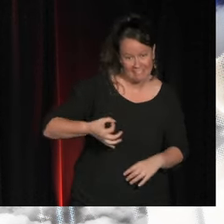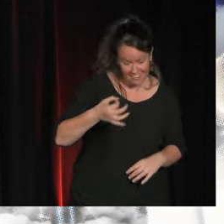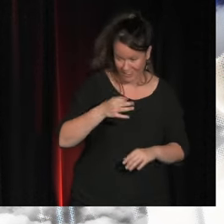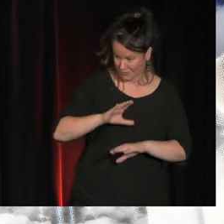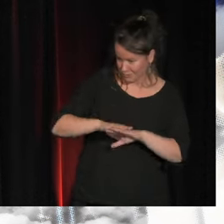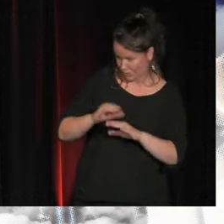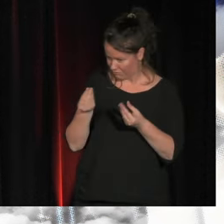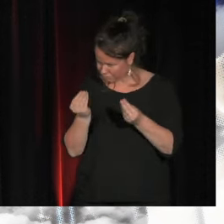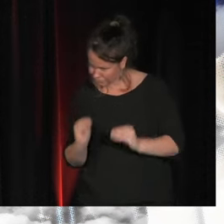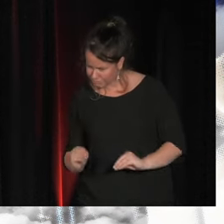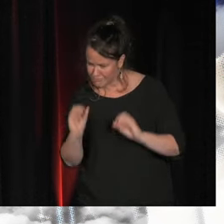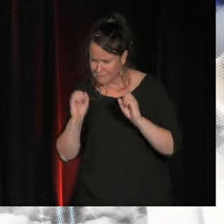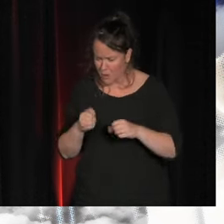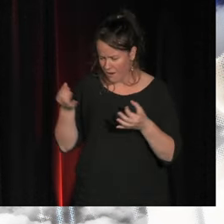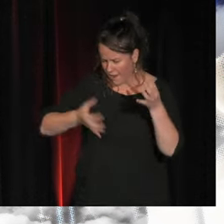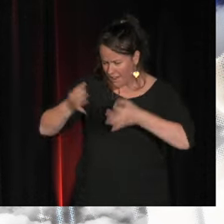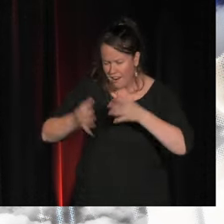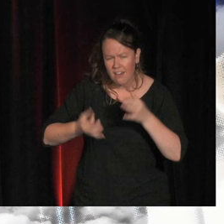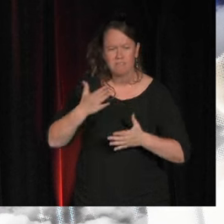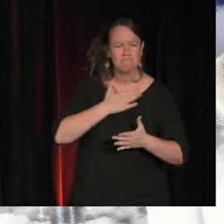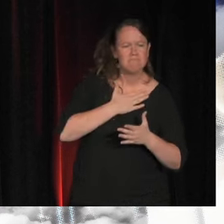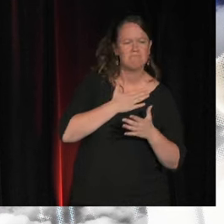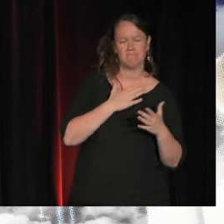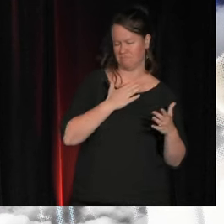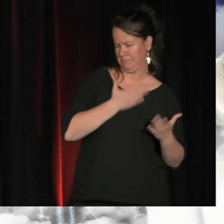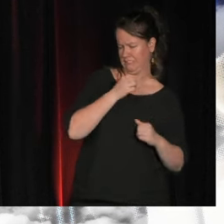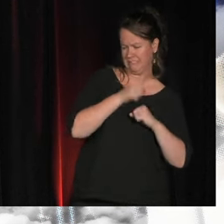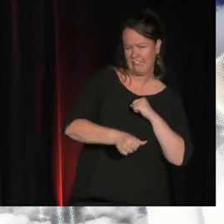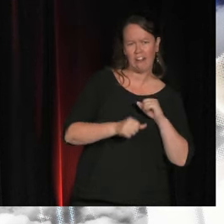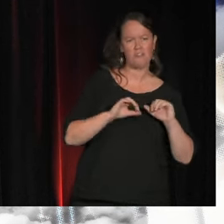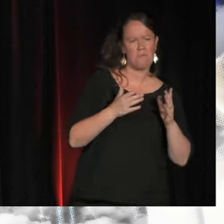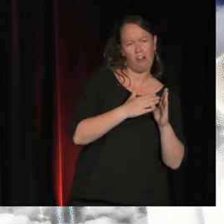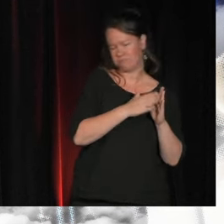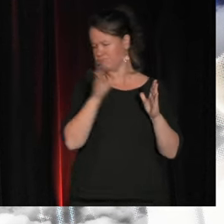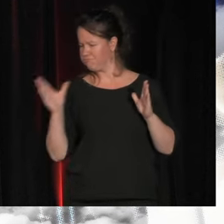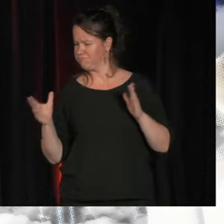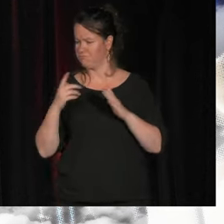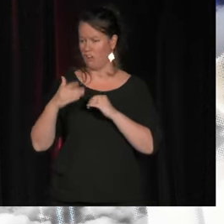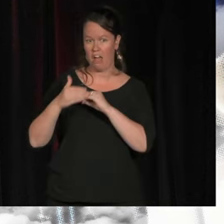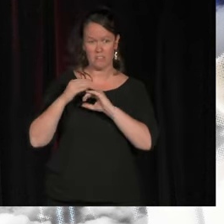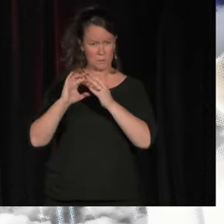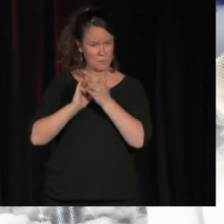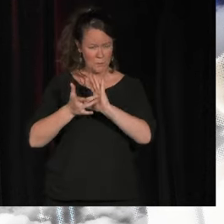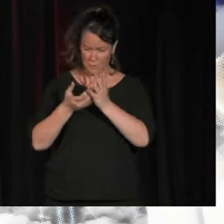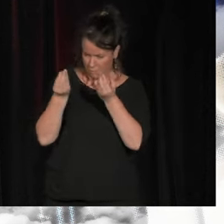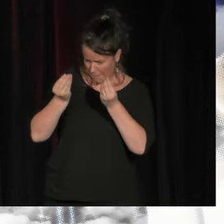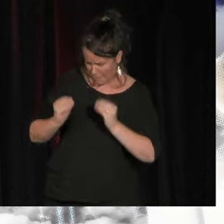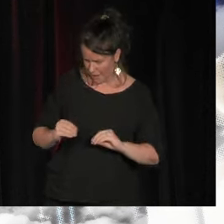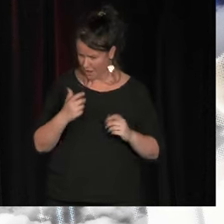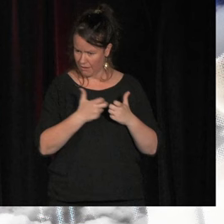Ça vous permet de vraiment créer votre configuration de A à Z, avec une espèce d'assistance vraiment très bien foutue. Vous n'allez pas vous tromper sur la taille des pièces,